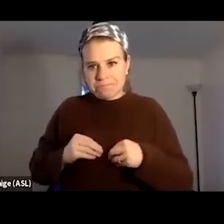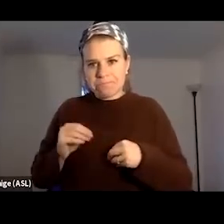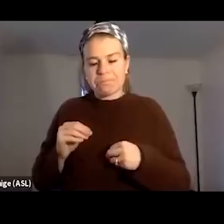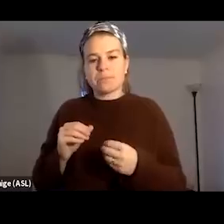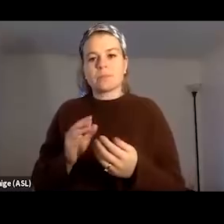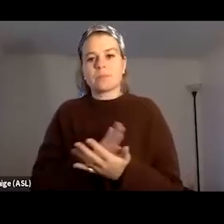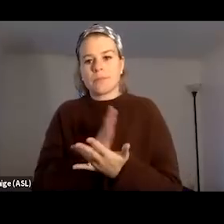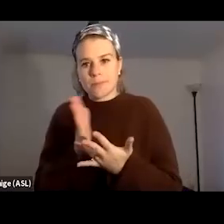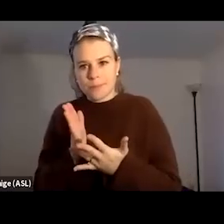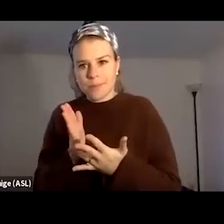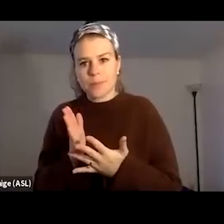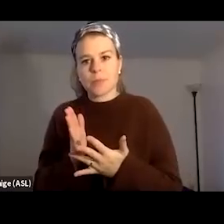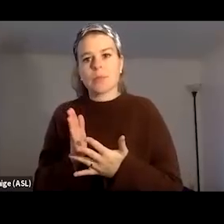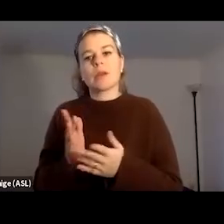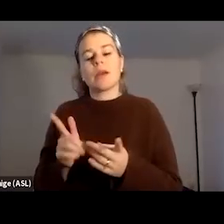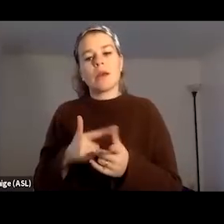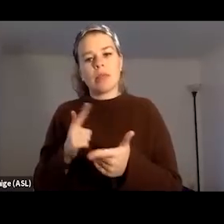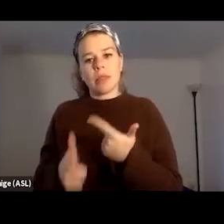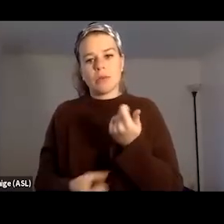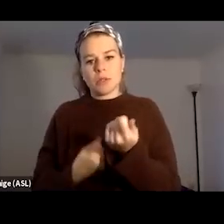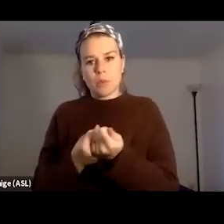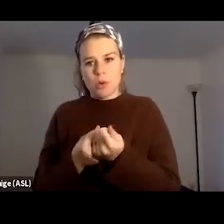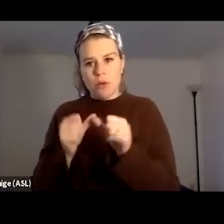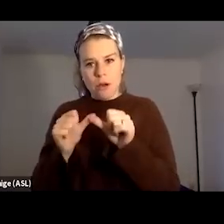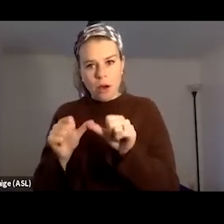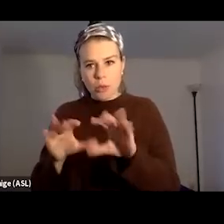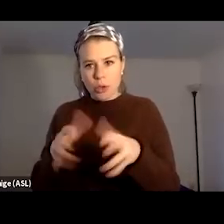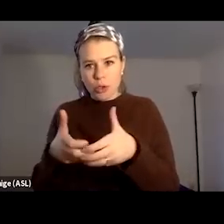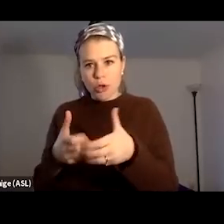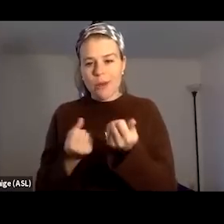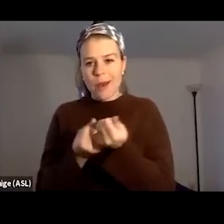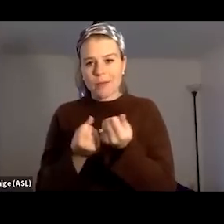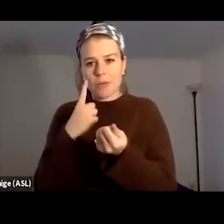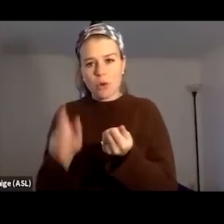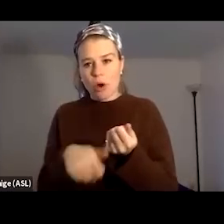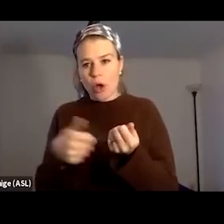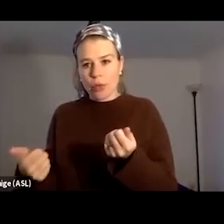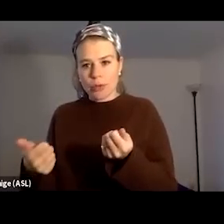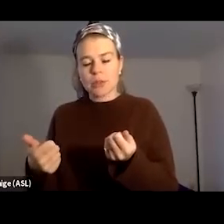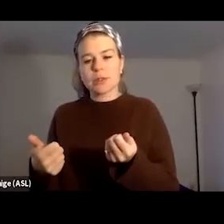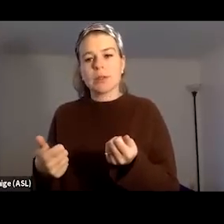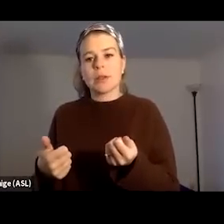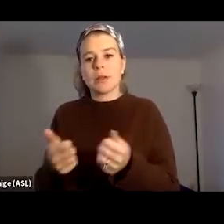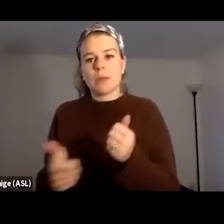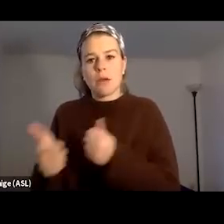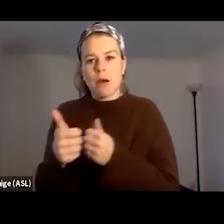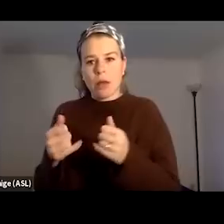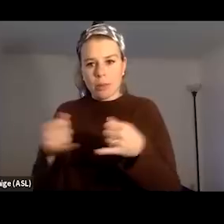Y luego apoyamos un grupo continuo que abogaba por otros en y más allá de las fronteras del sistema de salud mental.